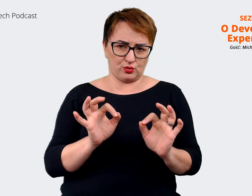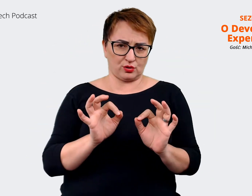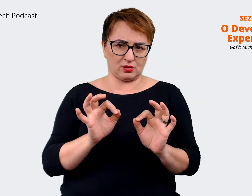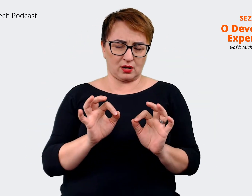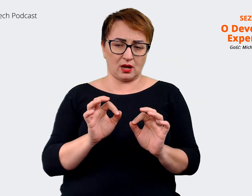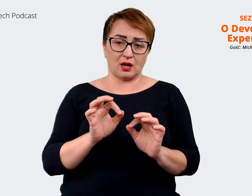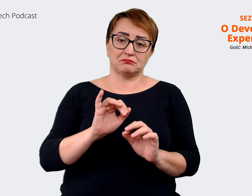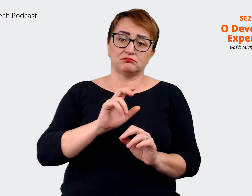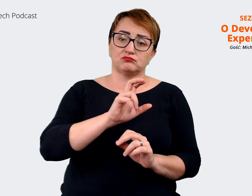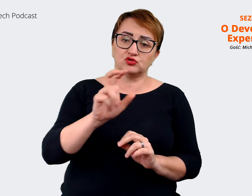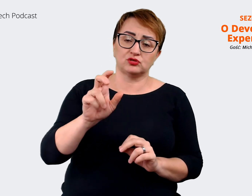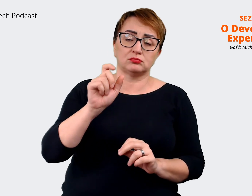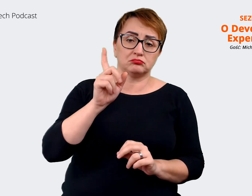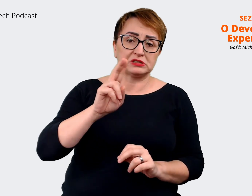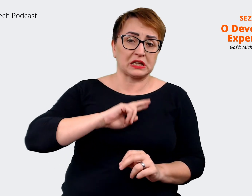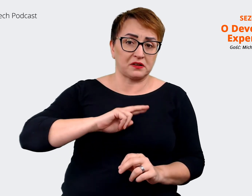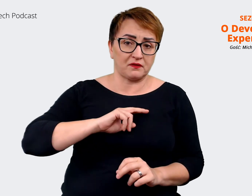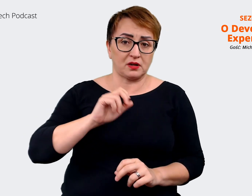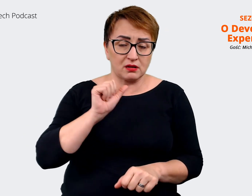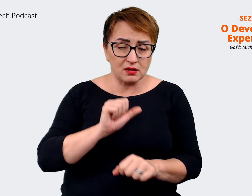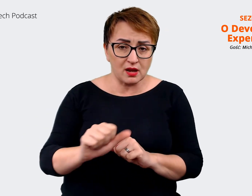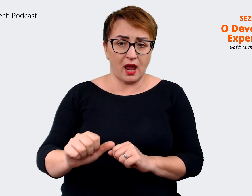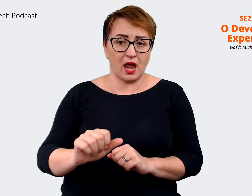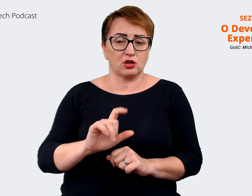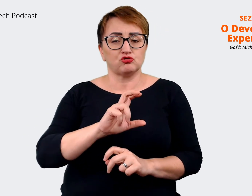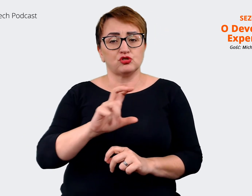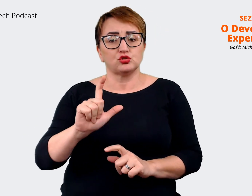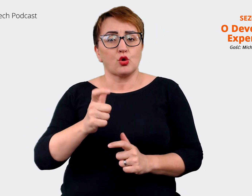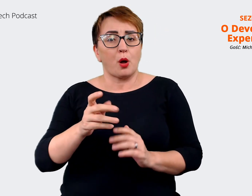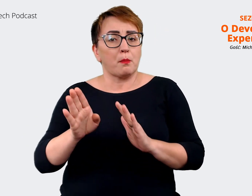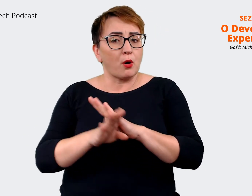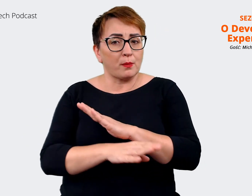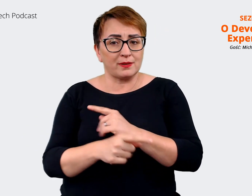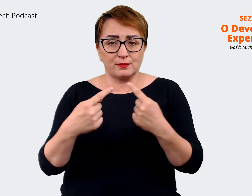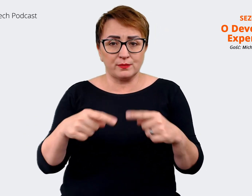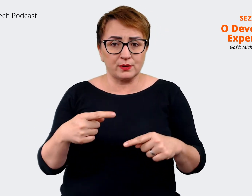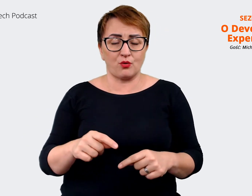gdzieś... jest zadowolenie? Czy gdzieś czegoś nie pominęliśmy? Czy coś gdzie się nie pojawia jakiś